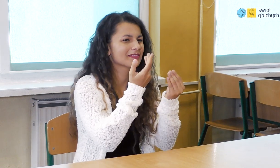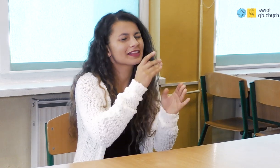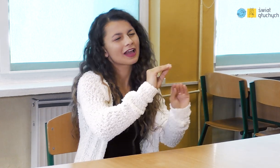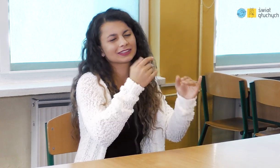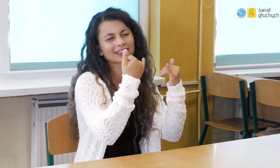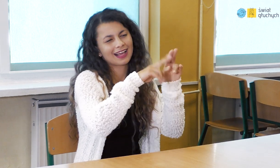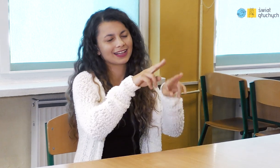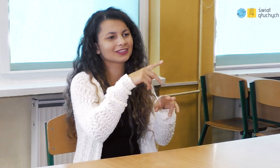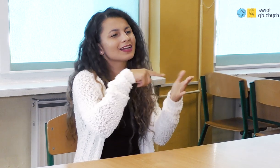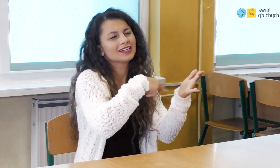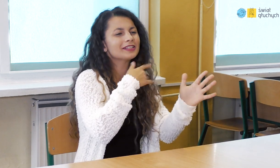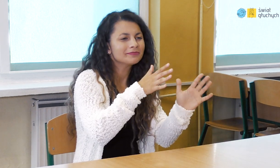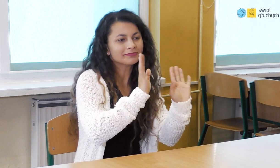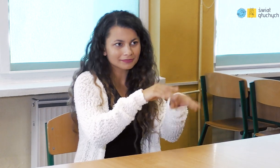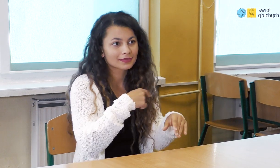Też trafiałam na różnych nauczycieli.